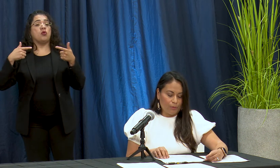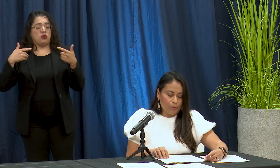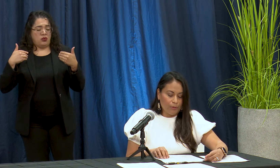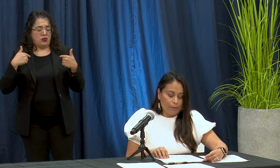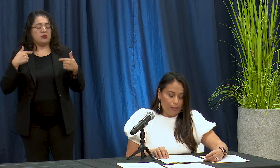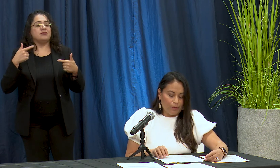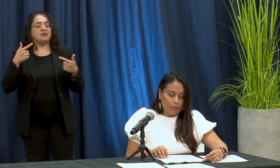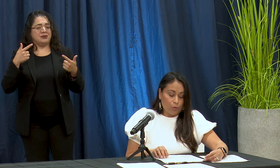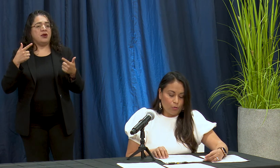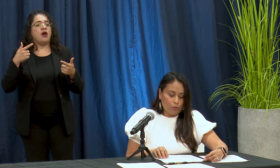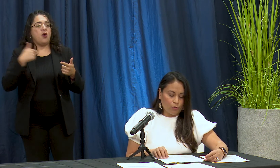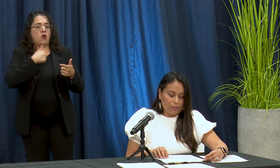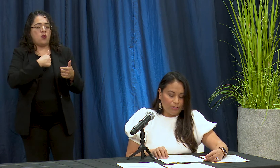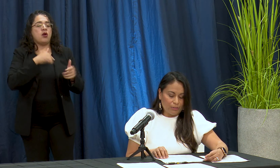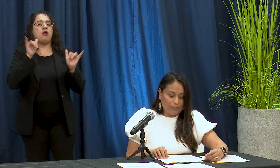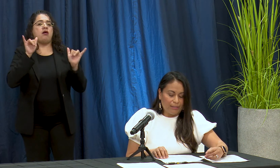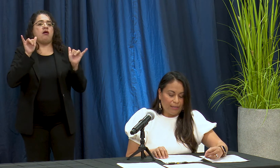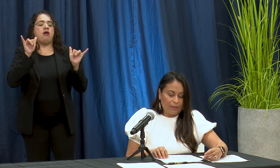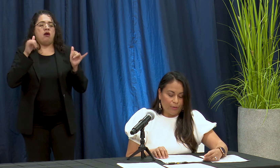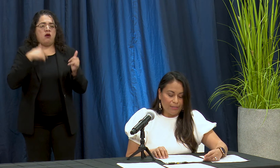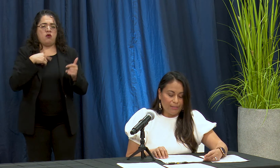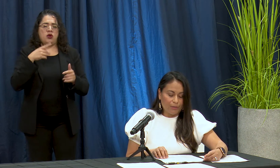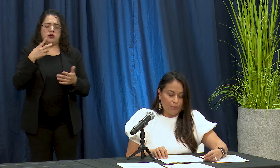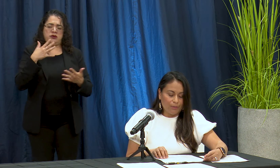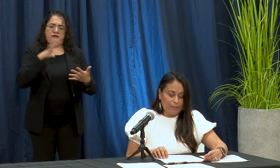lose those nuestros in the colores a salud